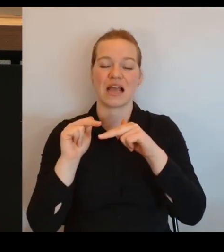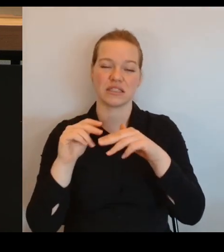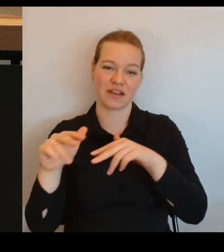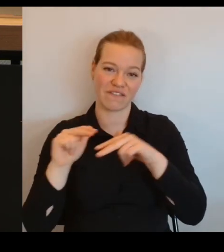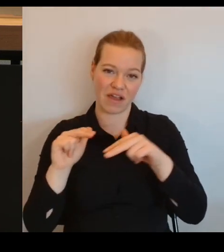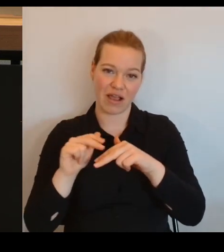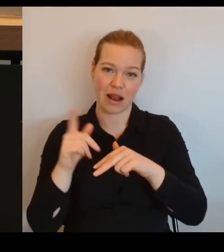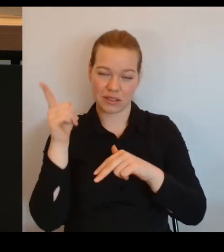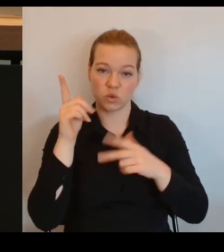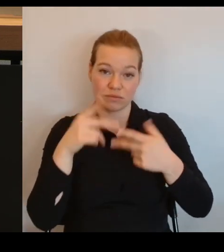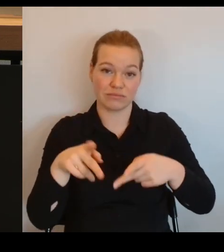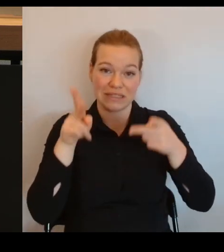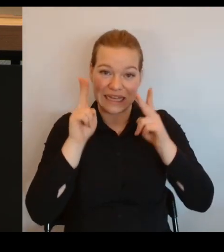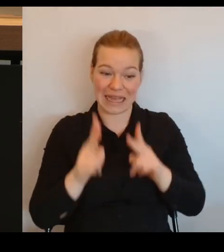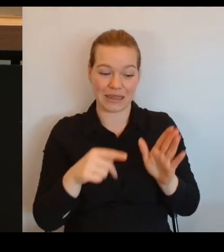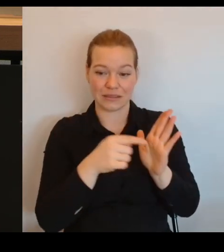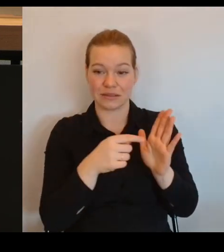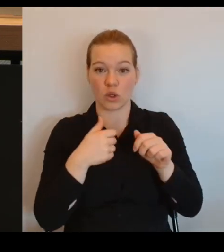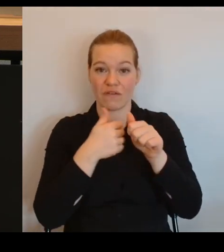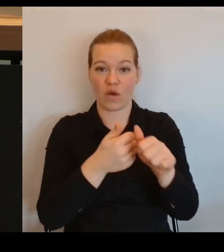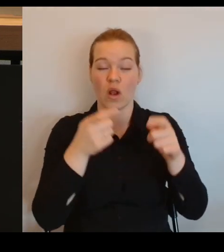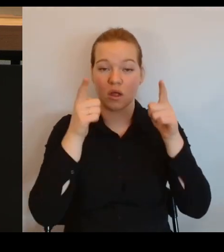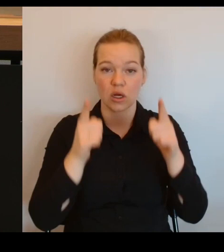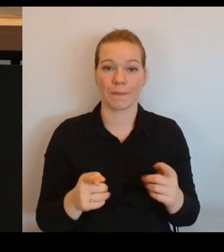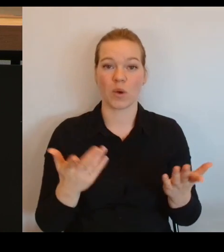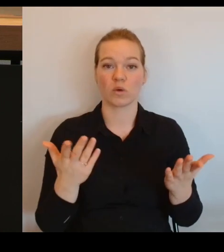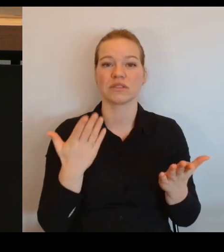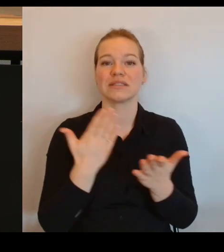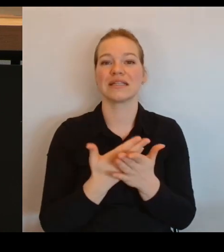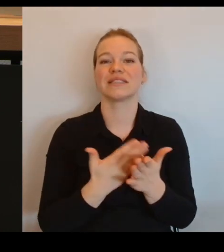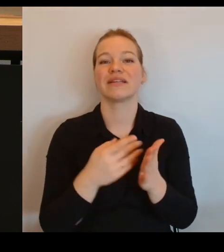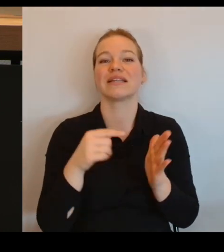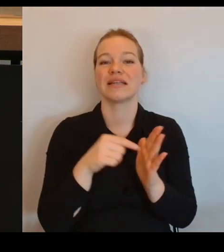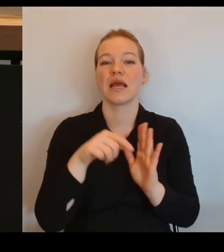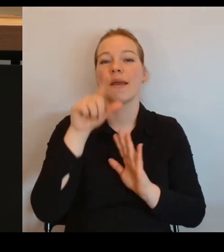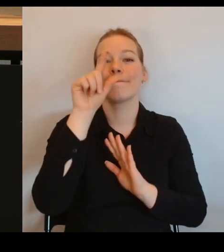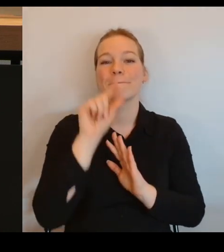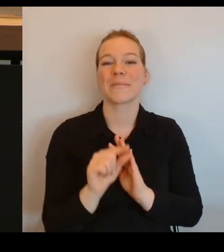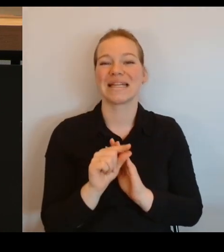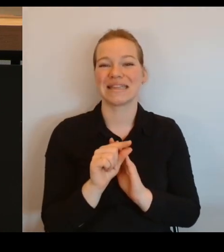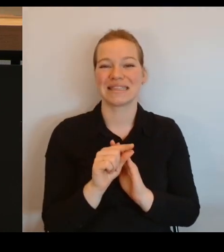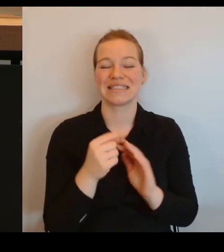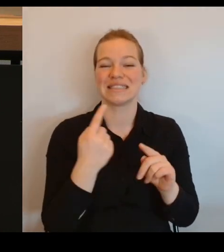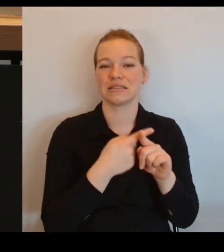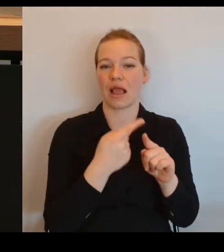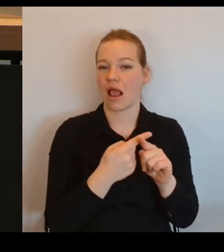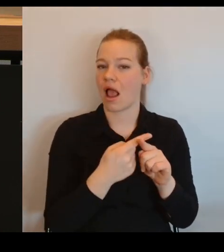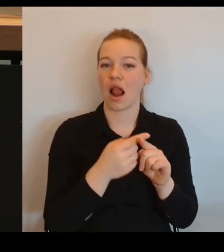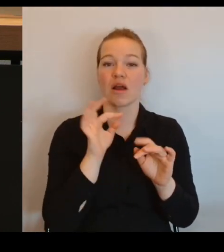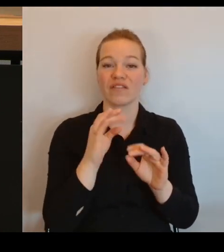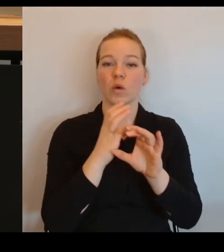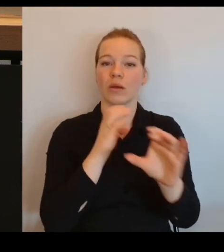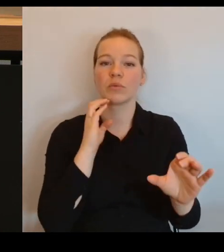für Busse gesenkt werden. Nur so wird Rechtssicherheit geschaffen. Nur so können bestehende Bus